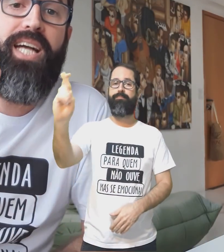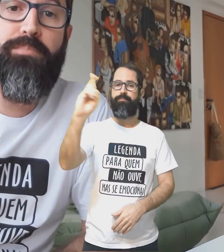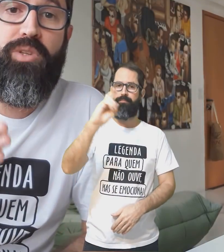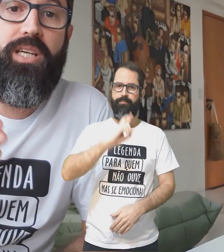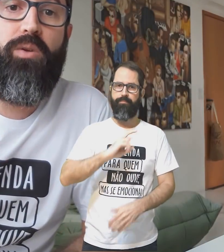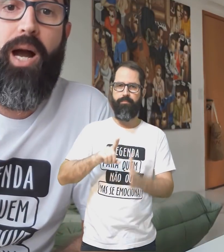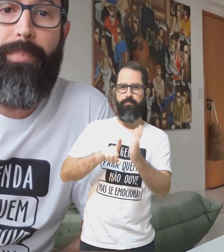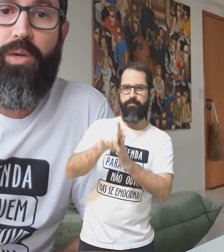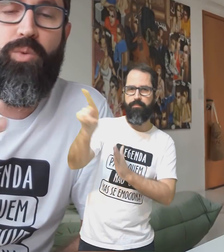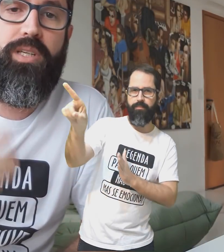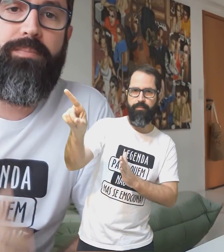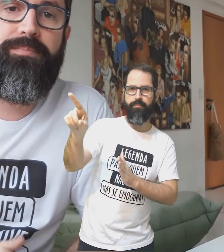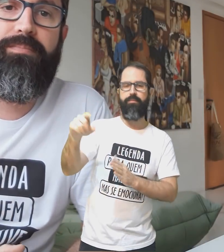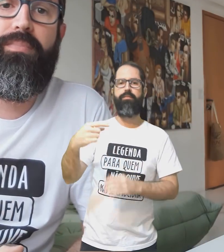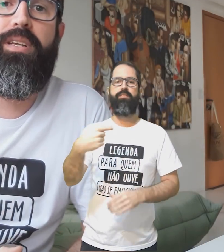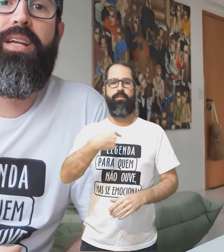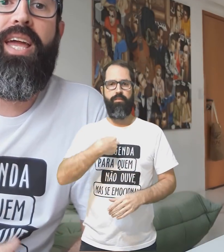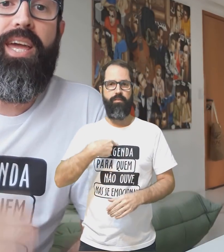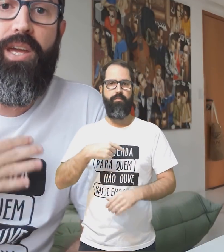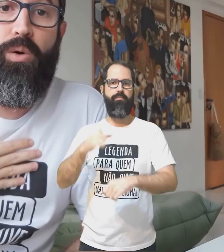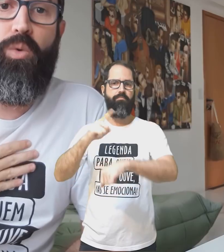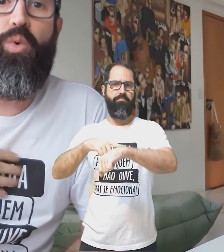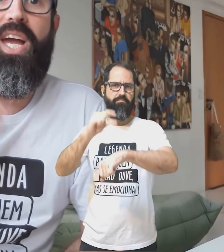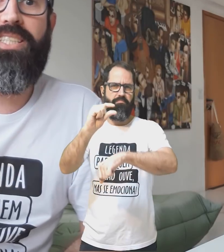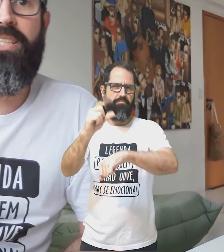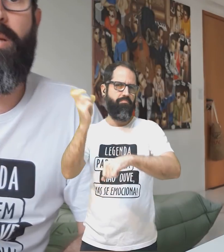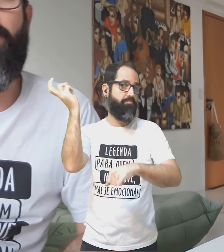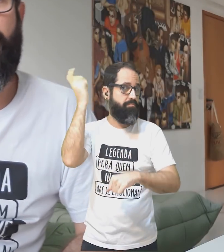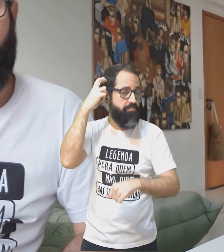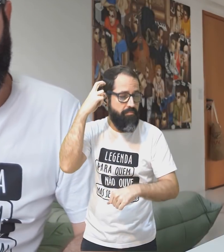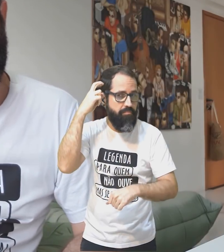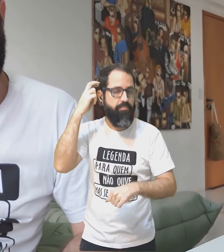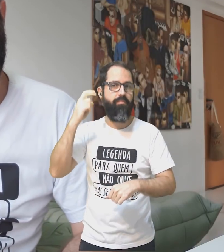Respondendo à pergunta... Eu, um recém-implantado,